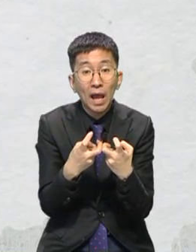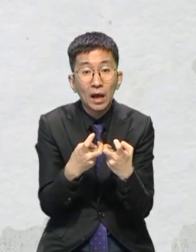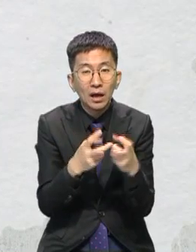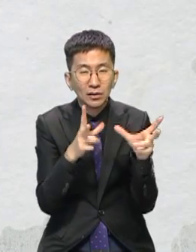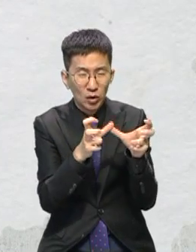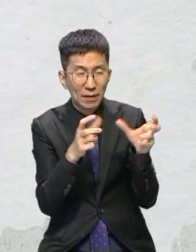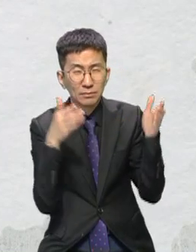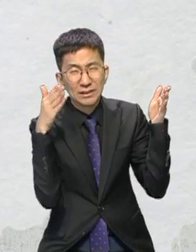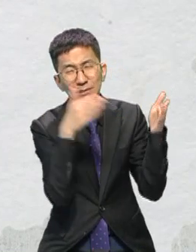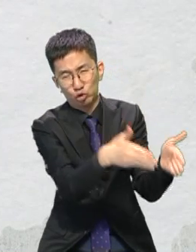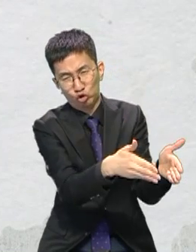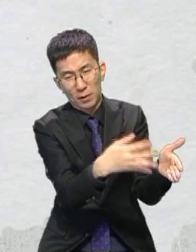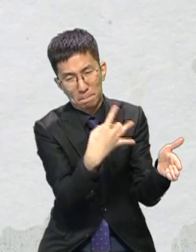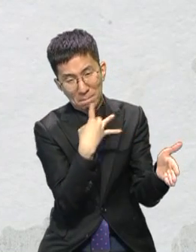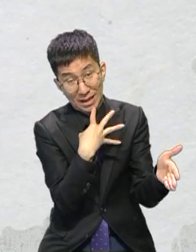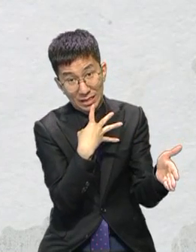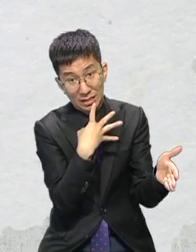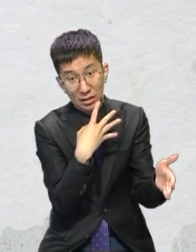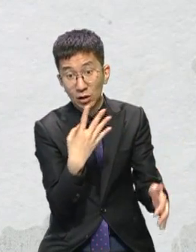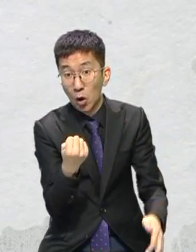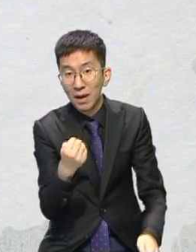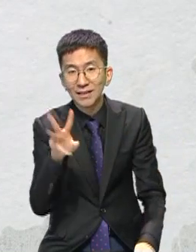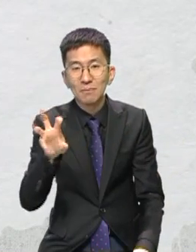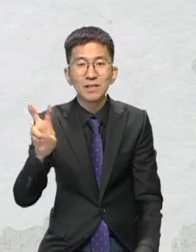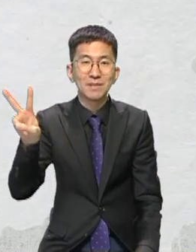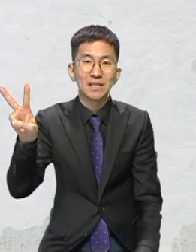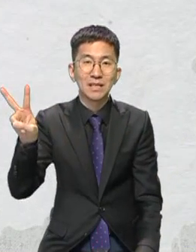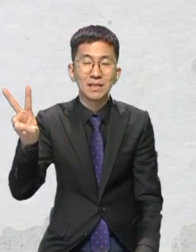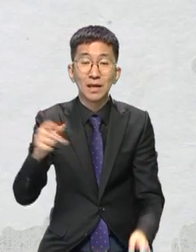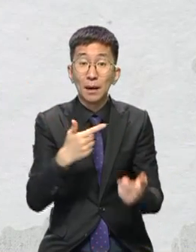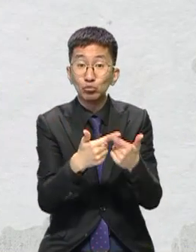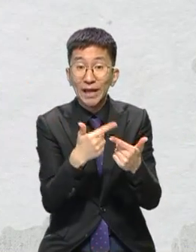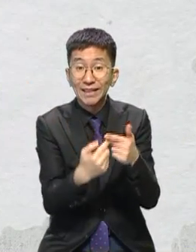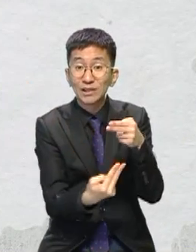수사에 집중해야 한다 32, 부산 저축은행